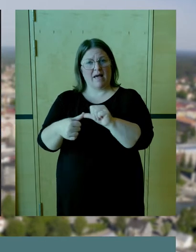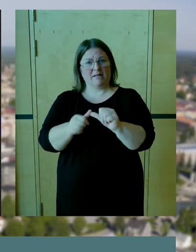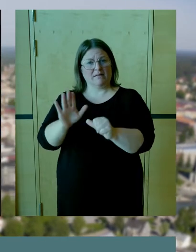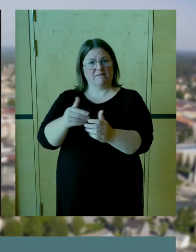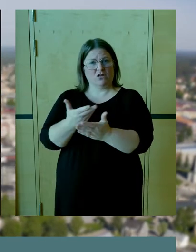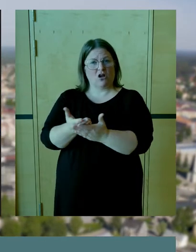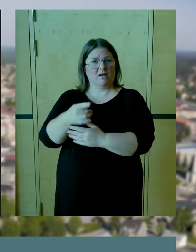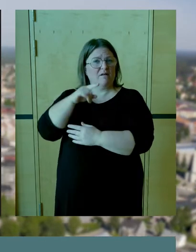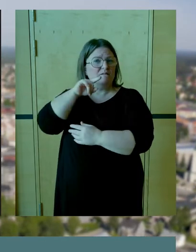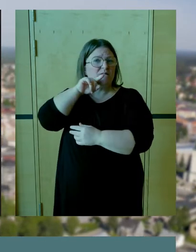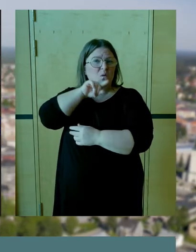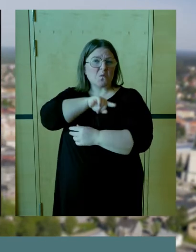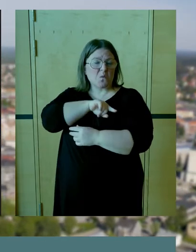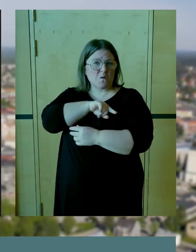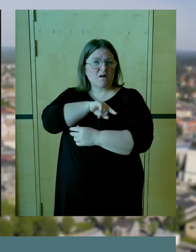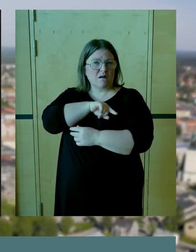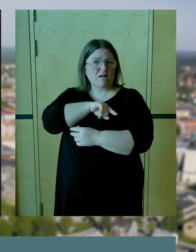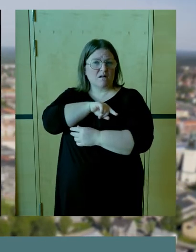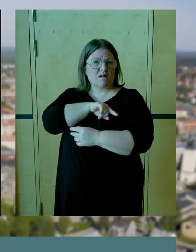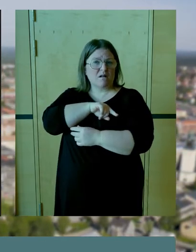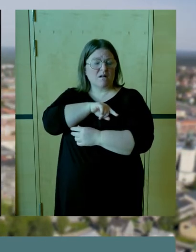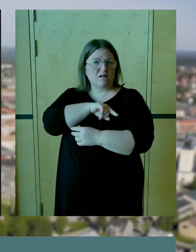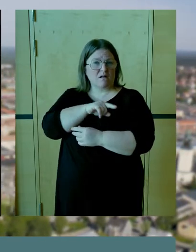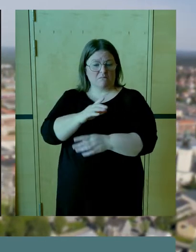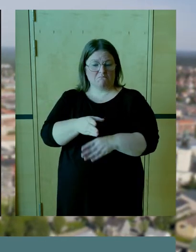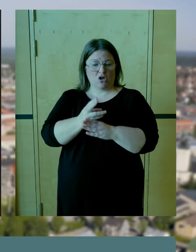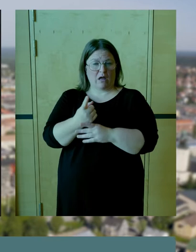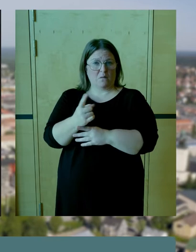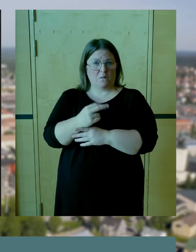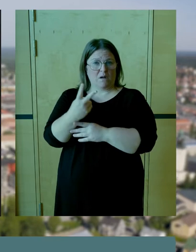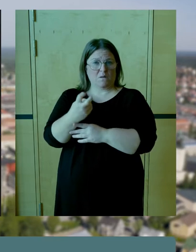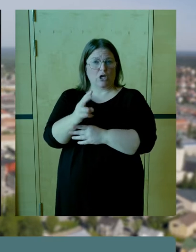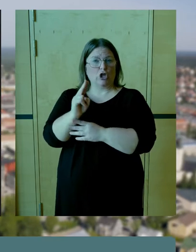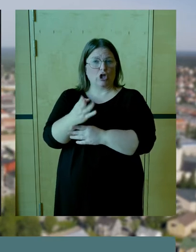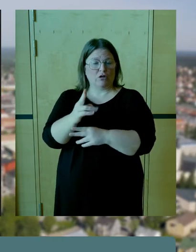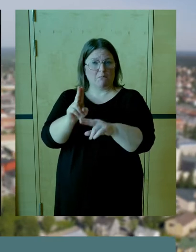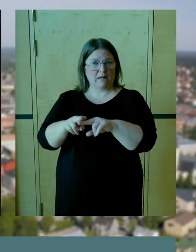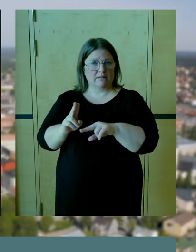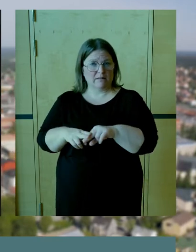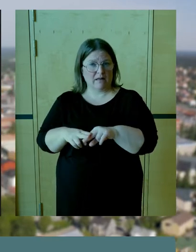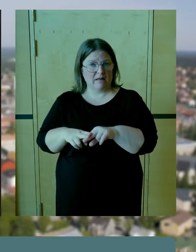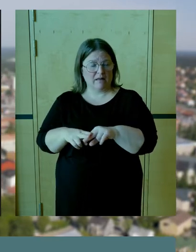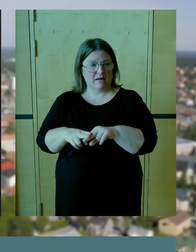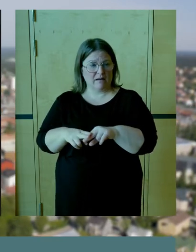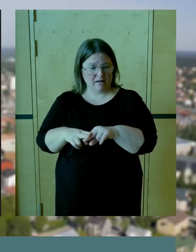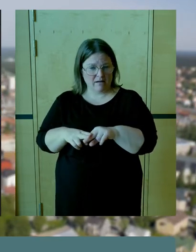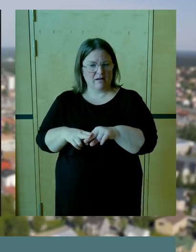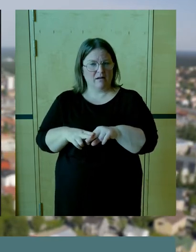I budgeten bygga 120 nya platser Varav nepotism skottet är 50 av 170